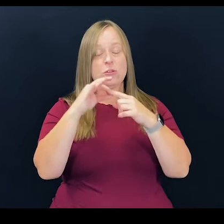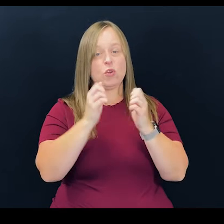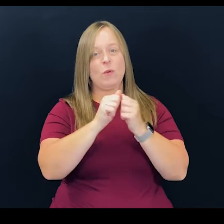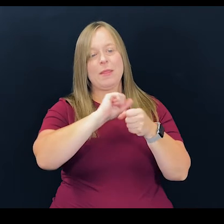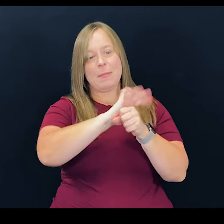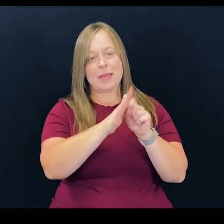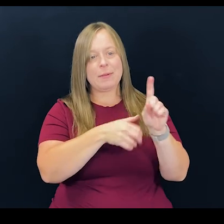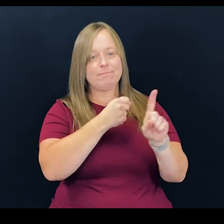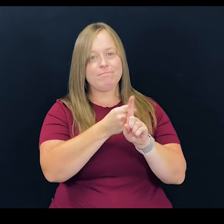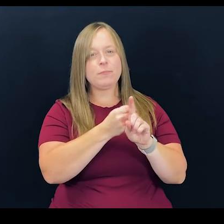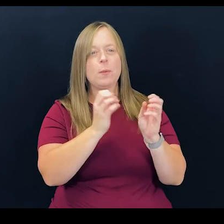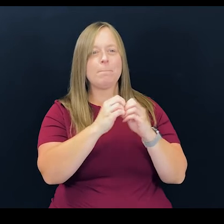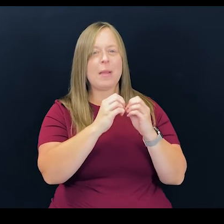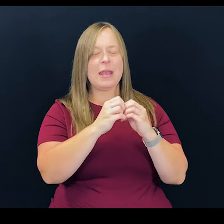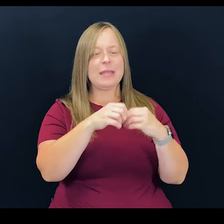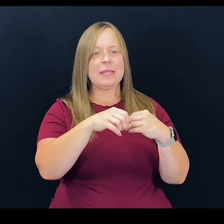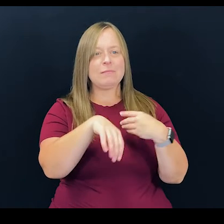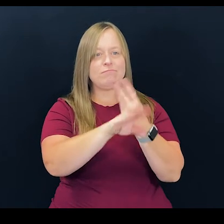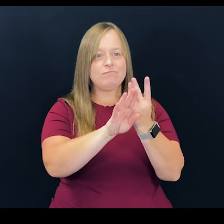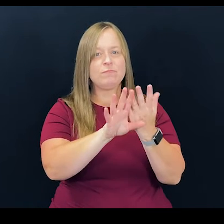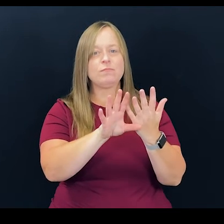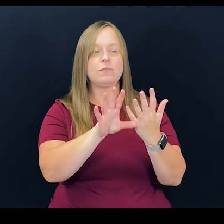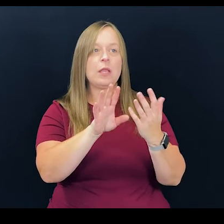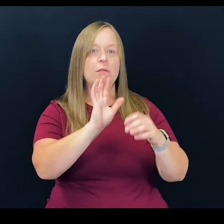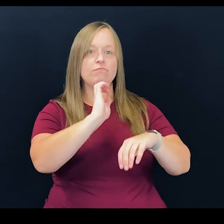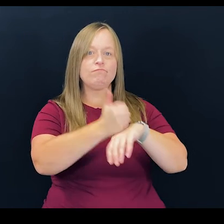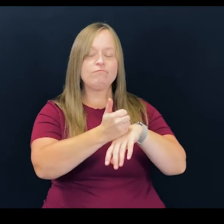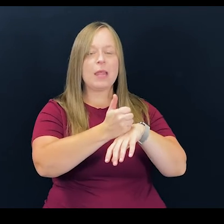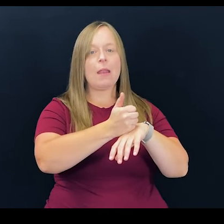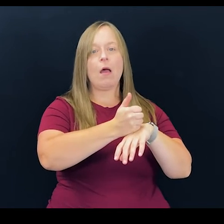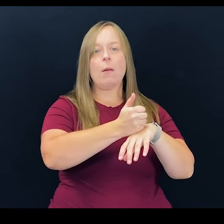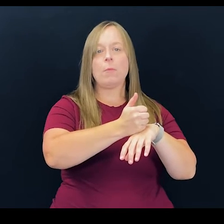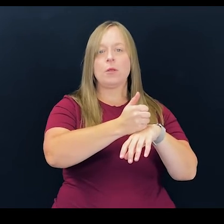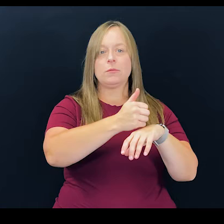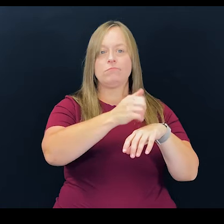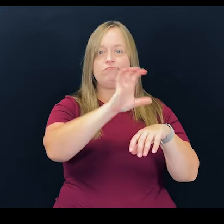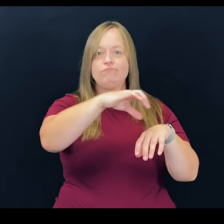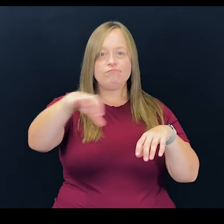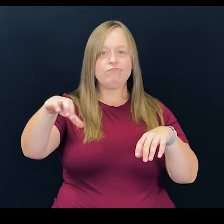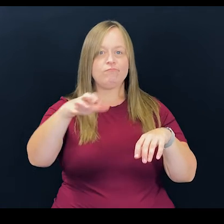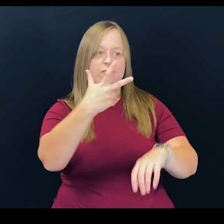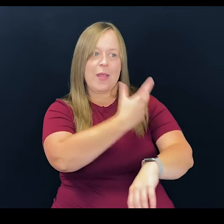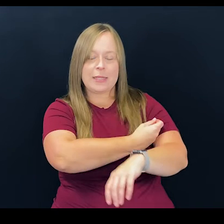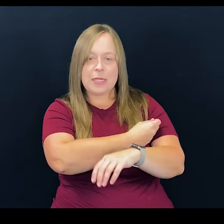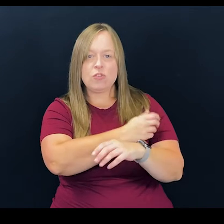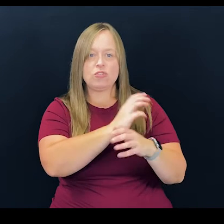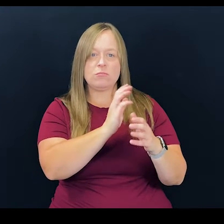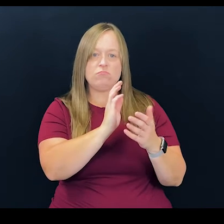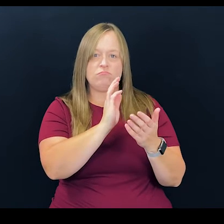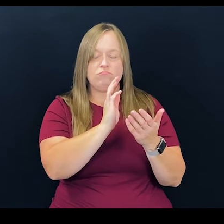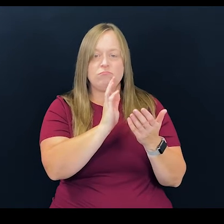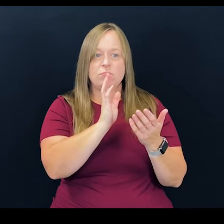Más que todo con la pandemia están haciendo bastantes clínicas para vacunar, así que trabajamos con ellos bien cercamente